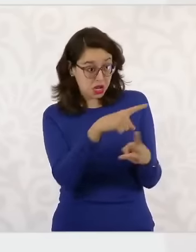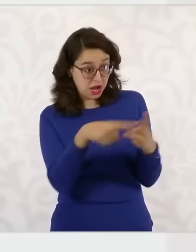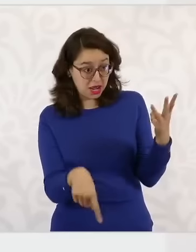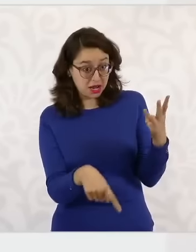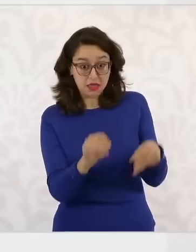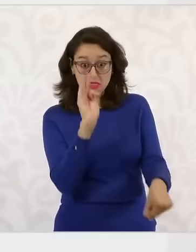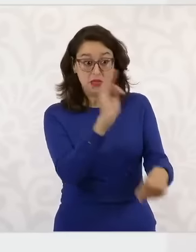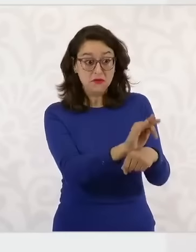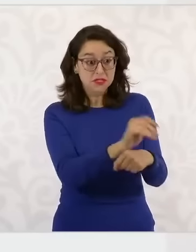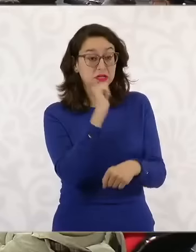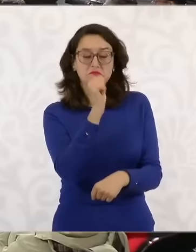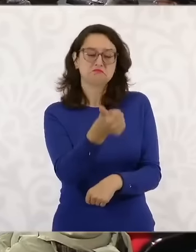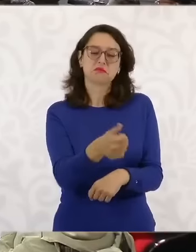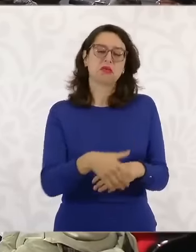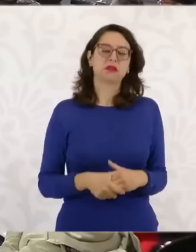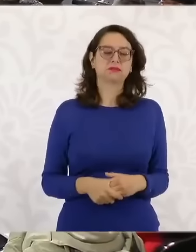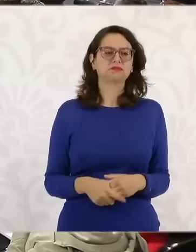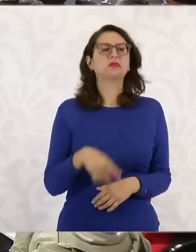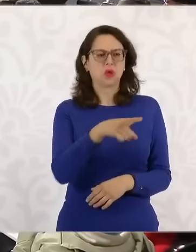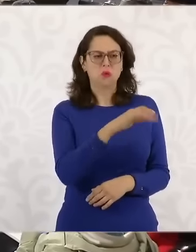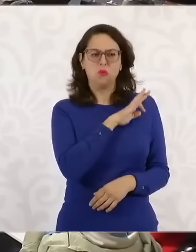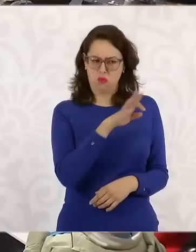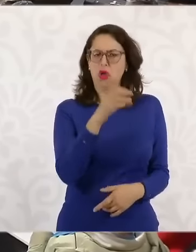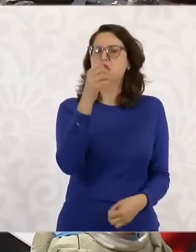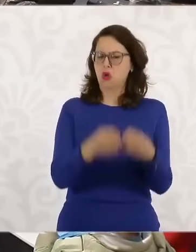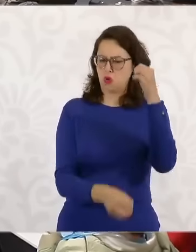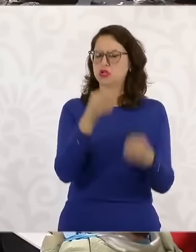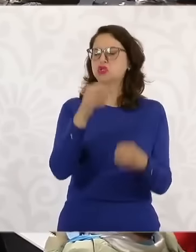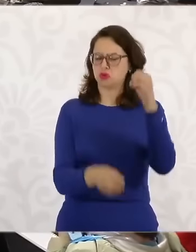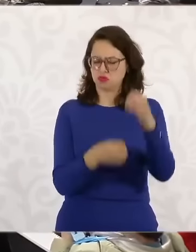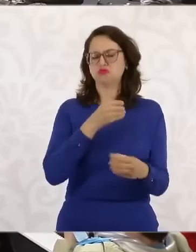tienen todo el derecho a todos los procesos de amparo, todos suspensiones, todos, todos.